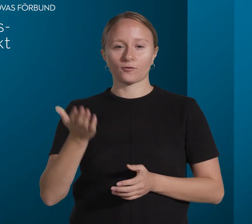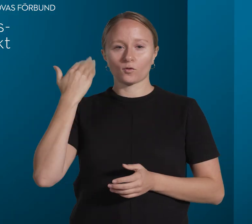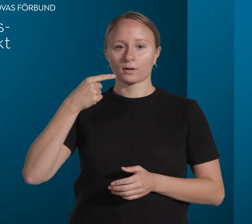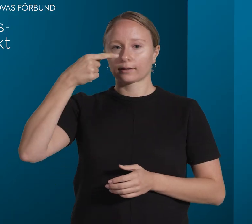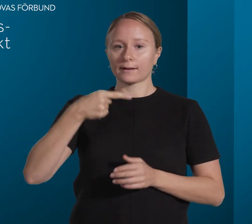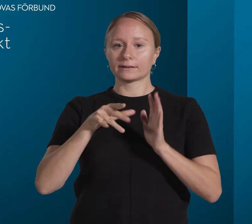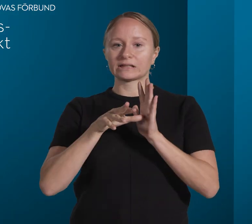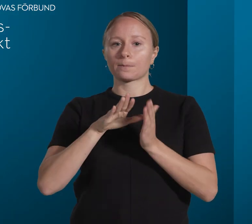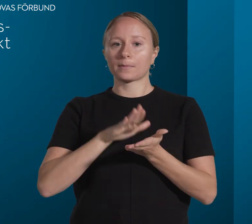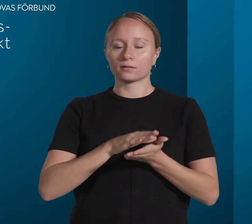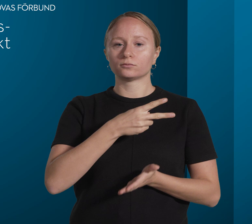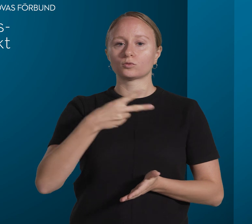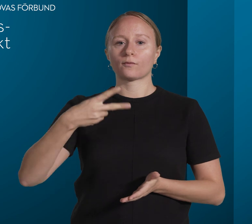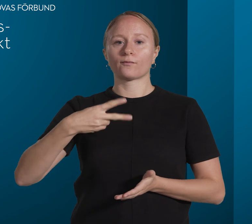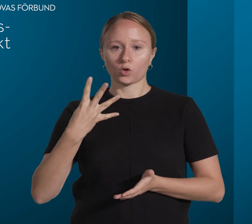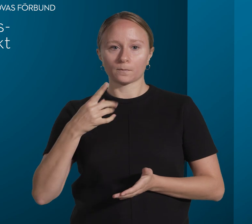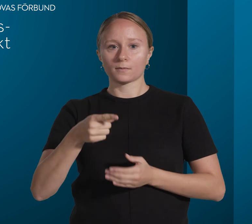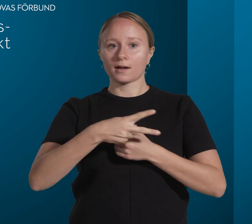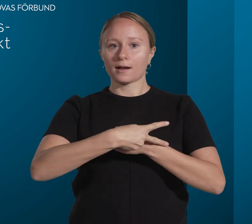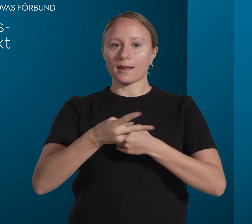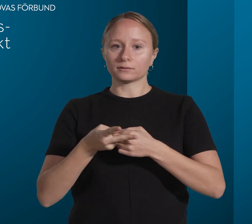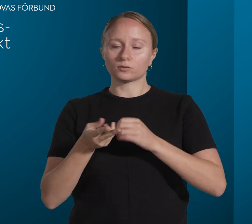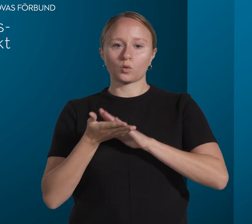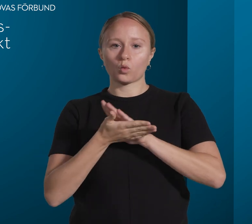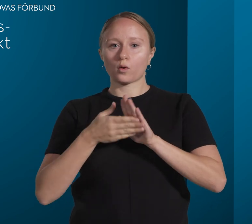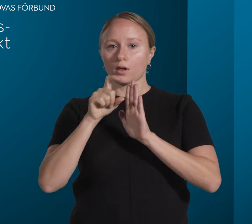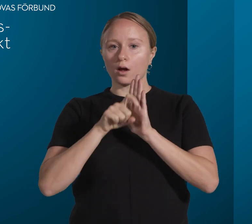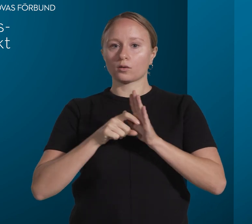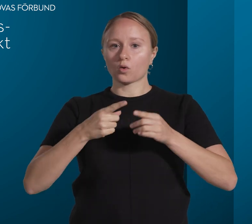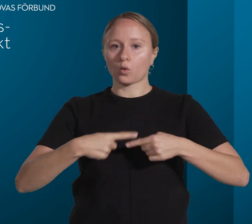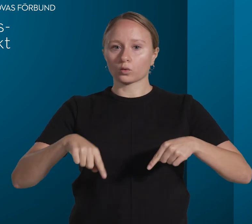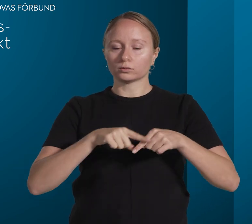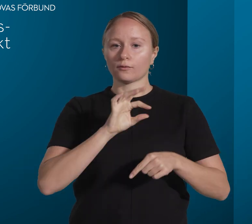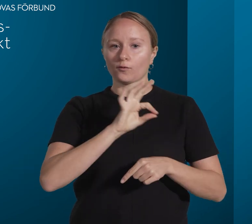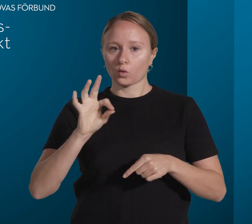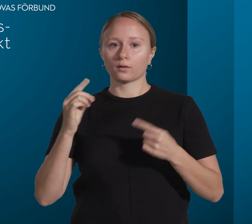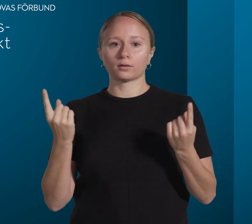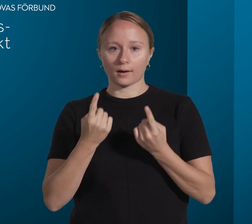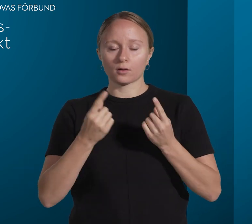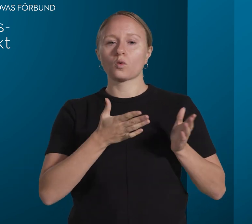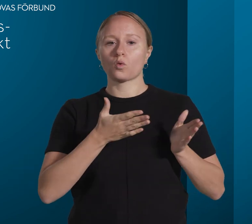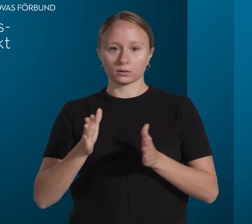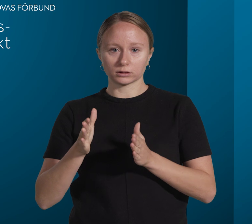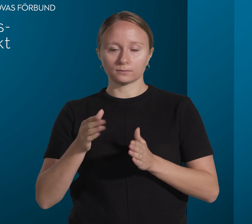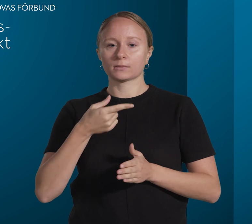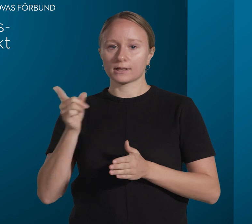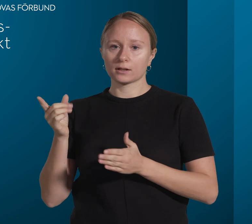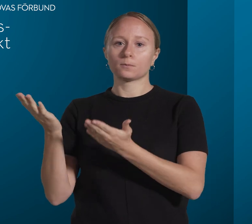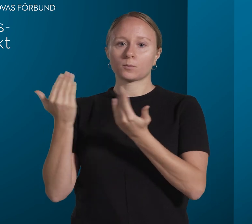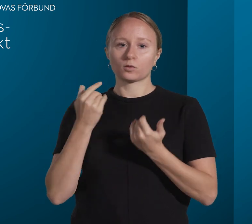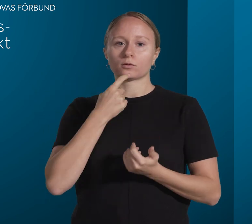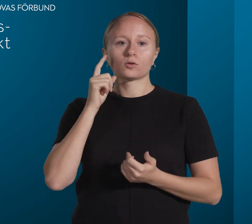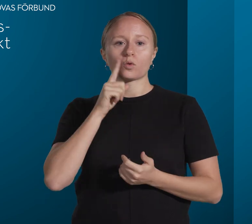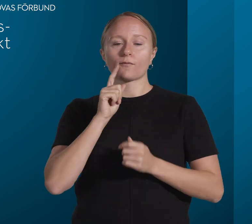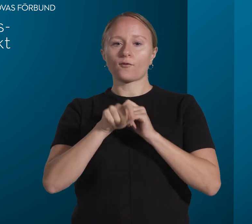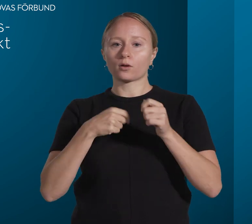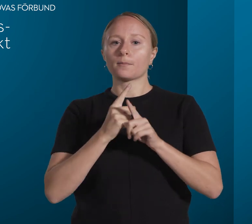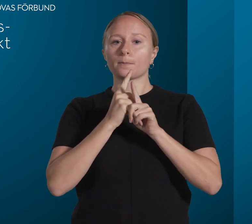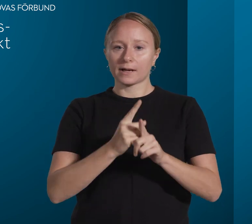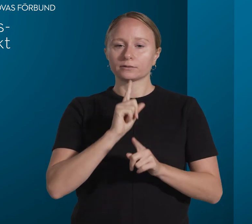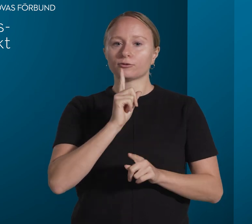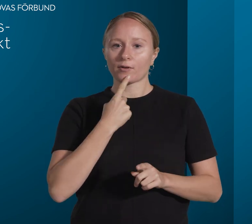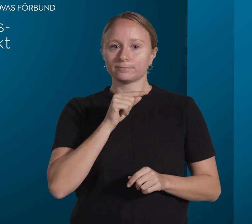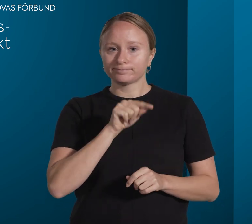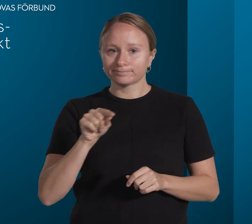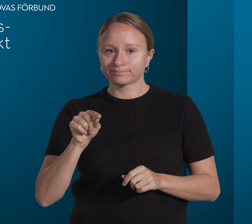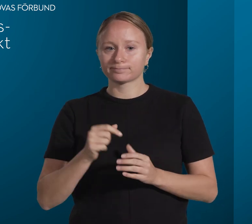Förbundet bjöds in till riksdagens grundlagsutskotts utfrågning den 10.9.2024.